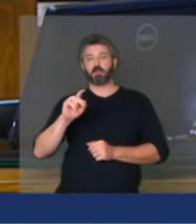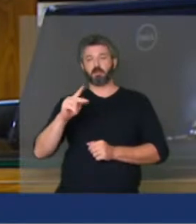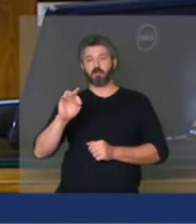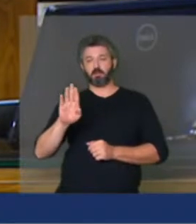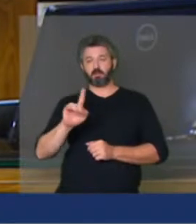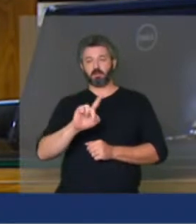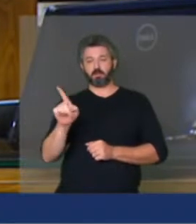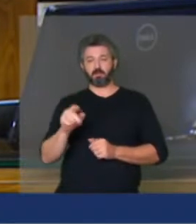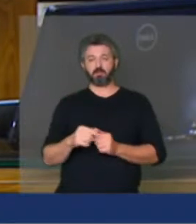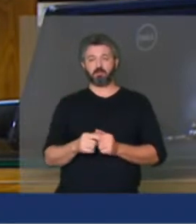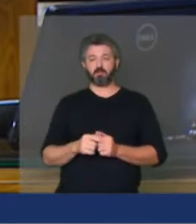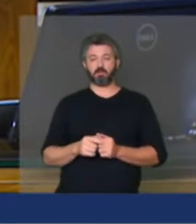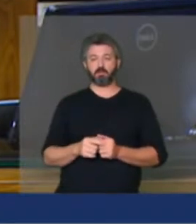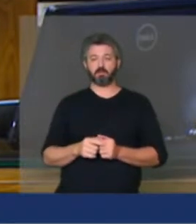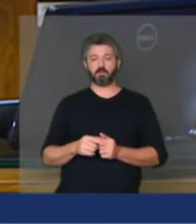ENCAMINHA O PODEMOS? COMO